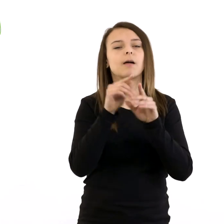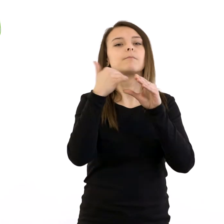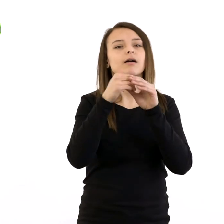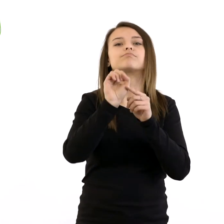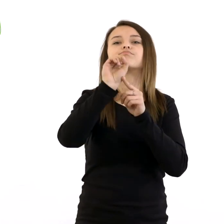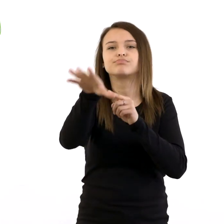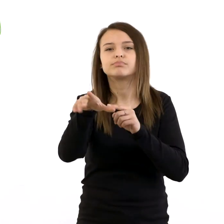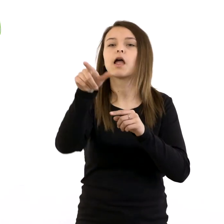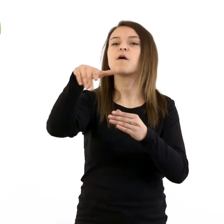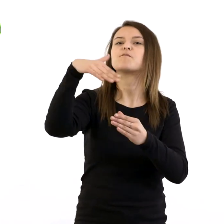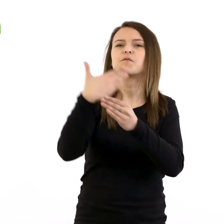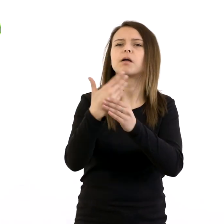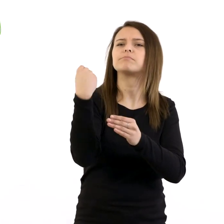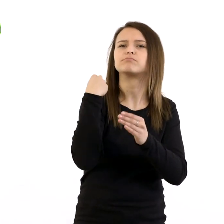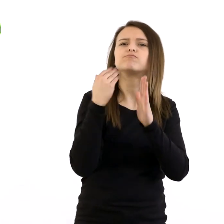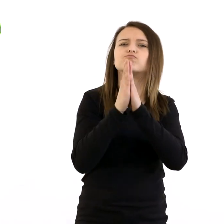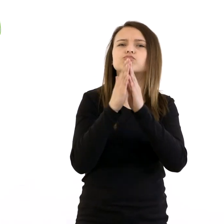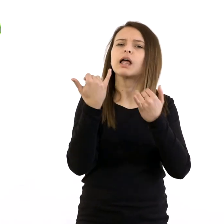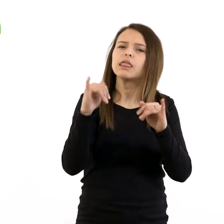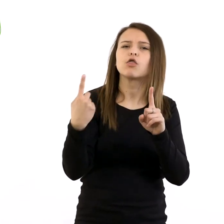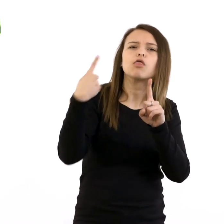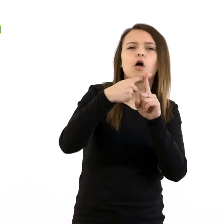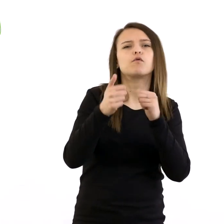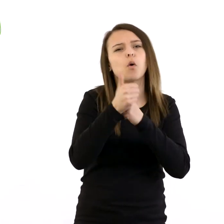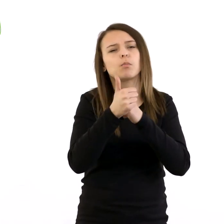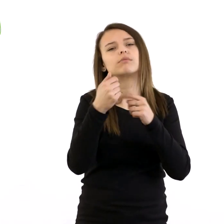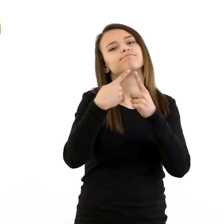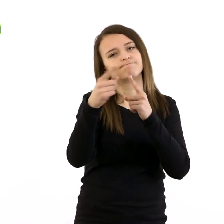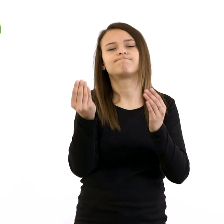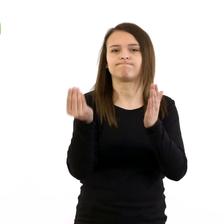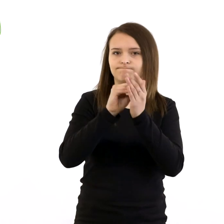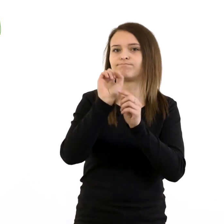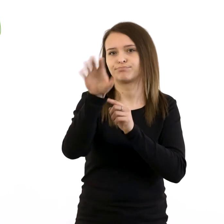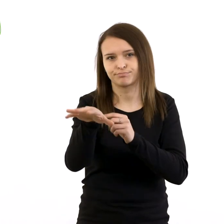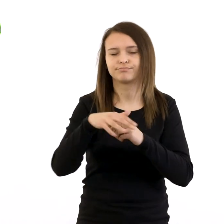wysyłce dodatkowych dokumentów dla firmy, jeśli o to poprosiła.